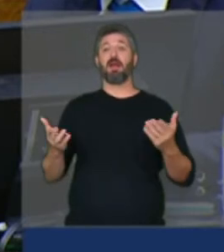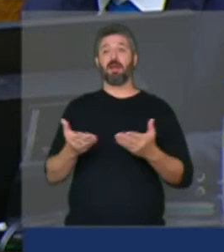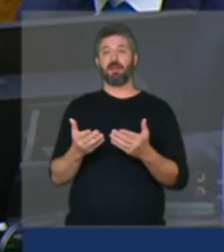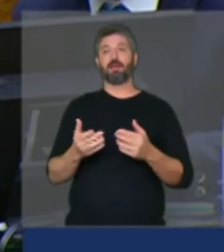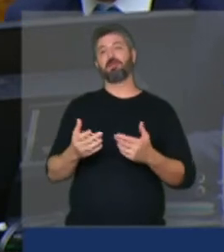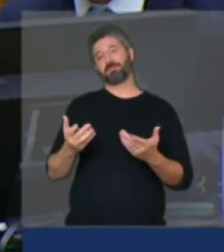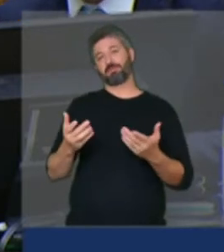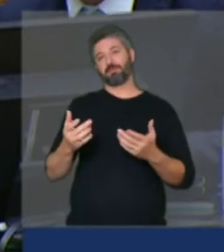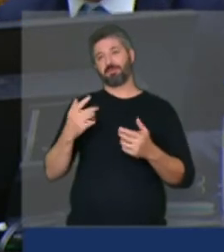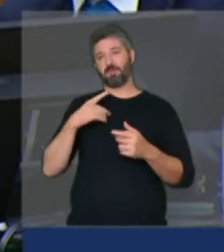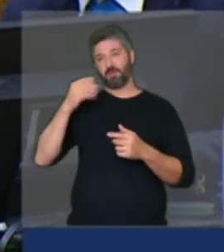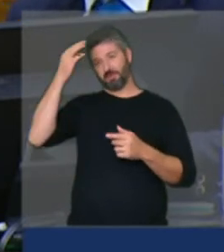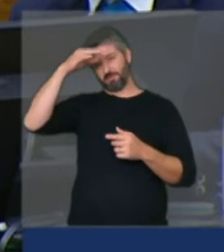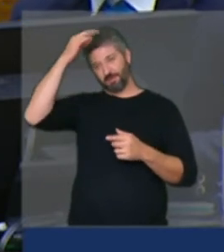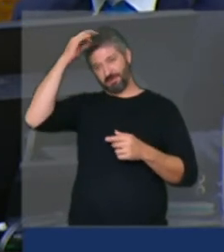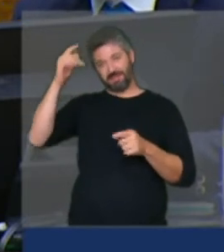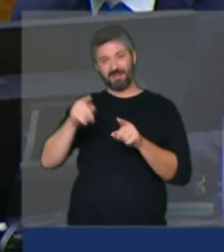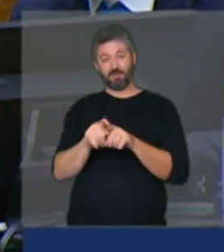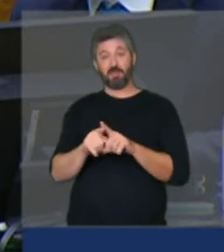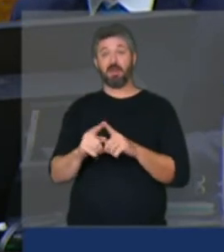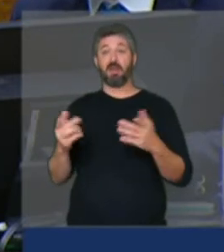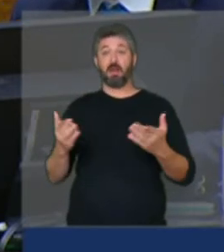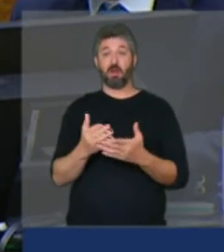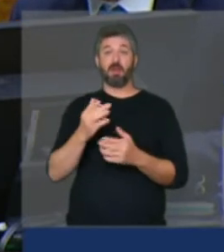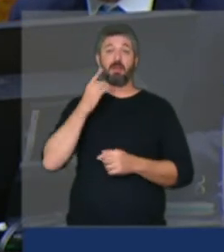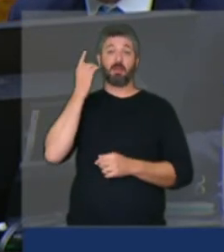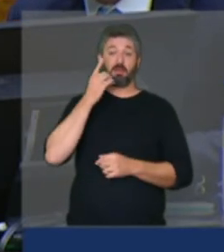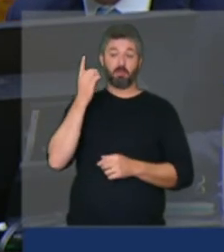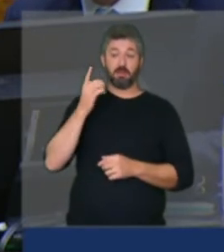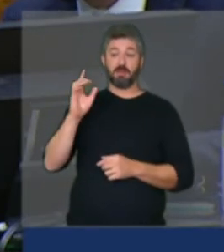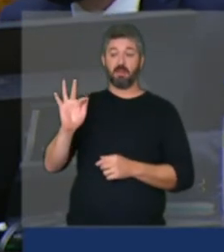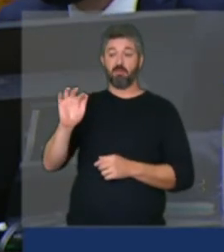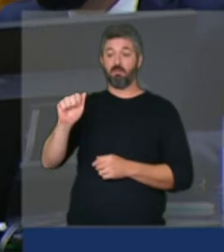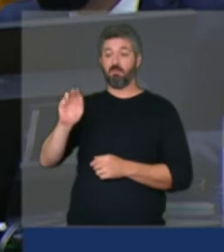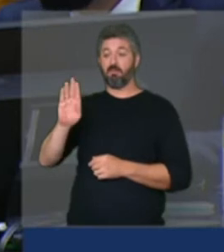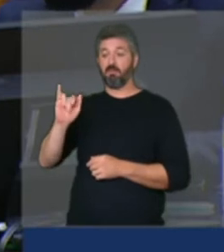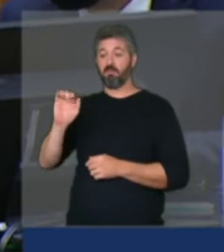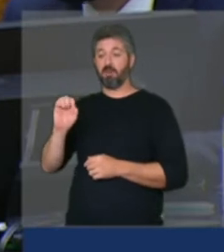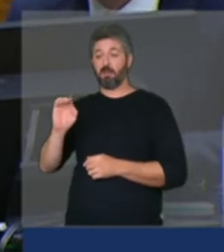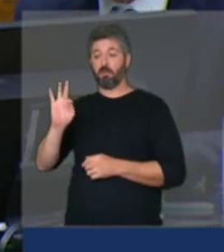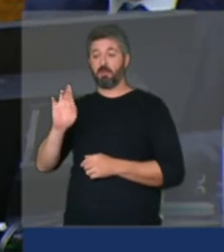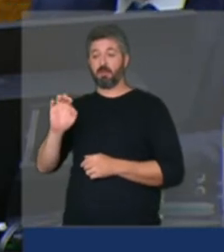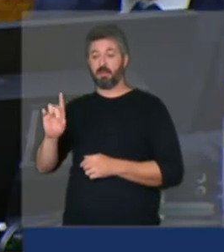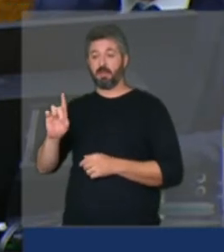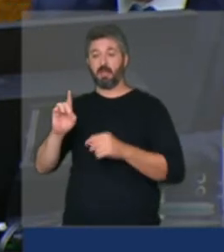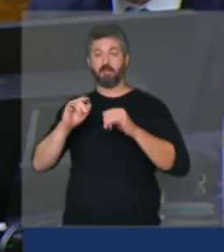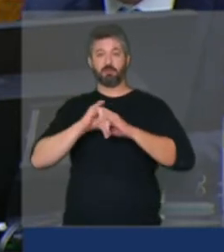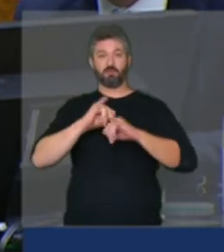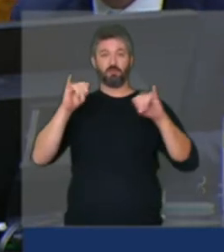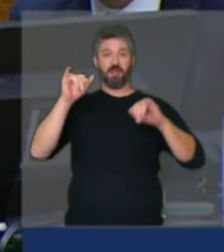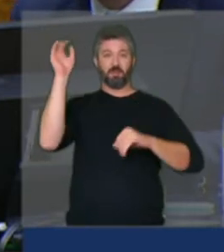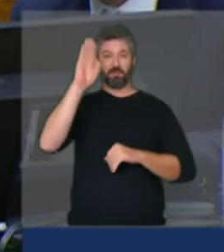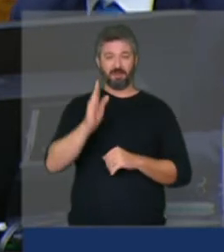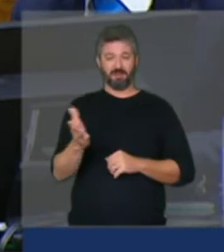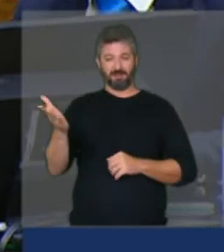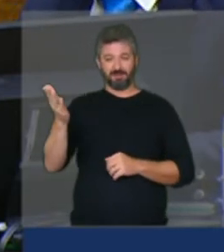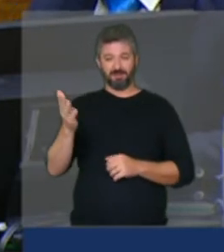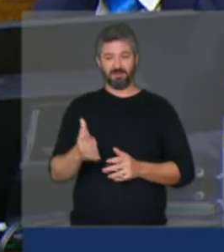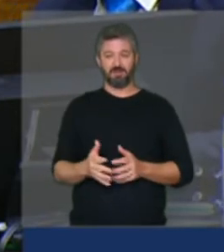FÁBIO TRAD, TEM V.EXA. A PALAVRA PARA FALAR PARA O BRASIL. [DEPUTADO]: MUITO OBRIGADO, SENHOR PRESIDENTE. SENHORAS PARLAMENTARES,